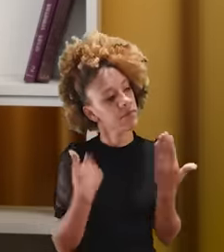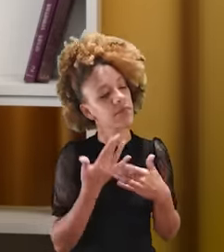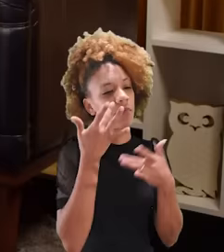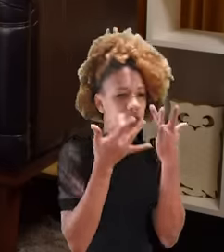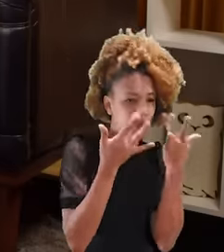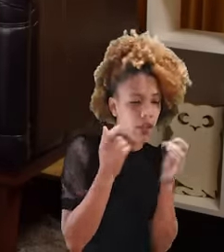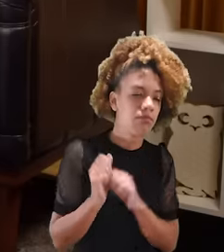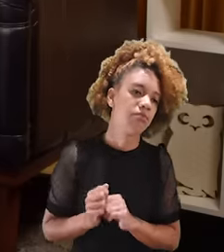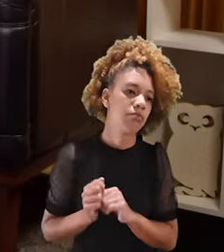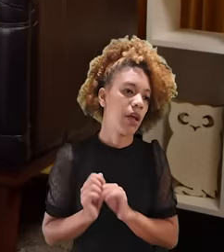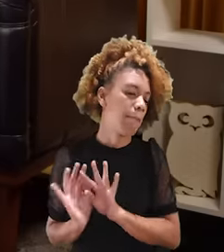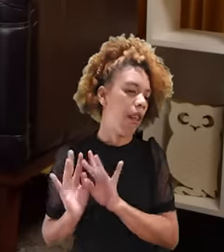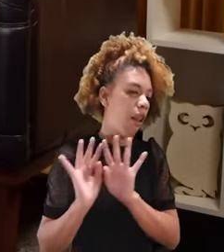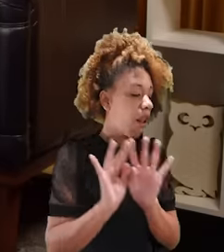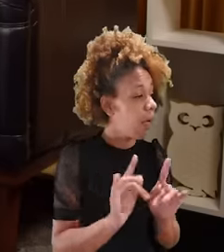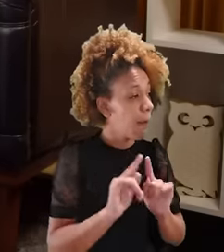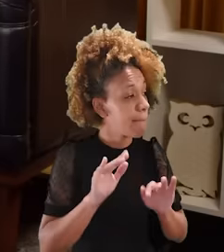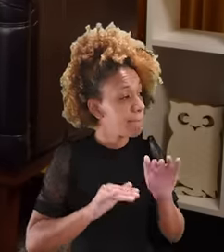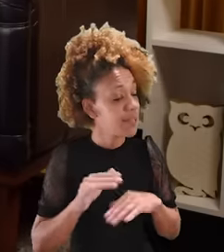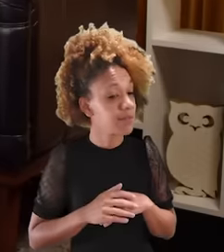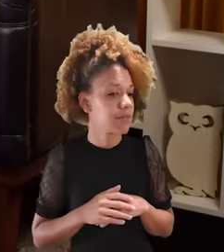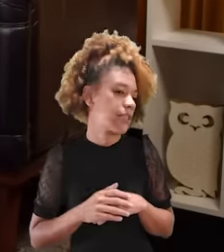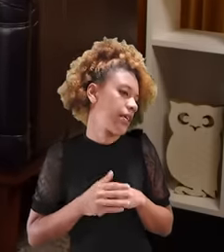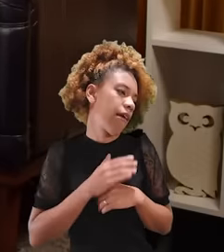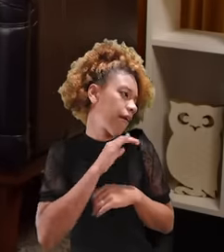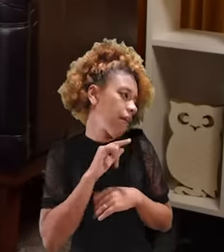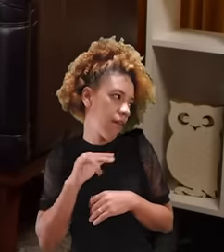ver que peça que era é mas assim geralmente são os grandes clássicos né Igual a literatura porque